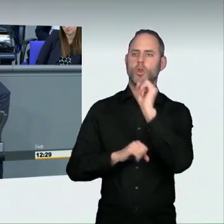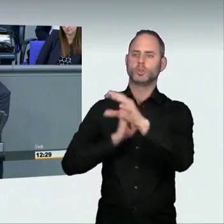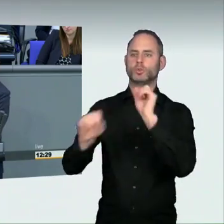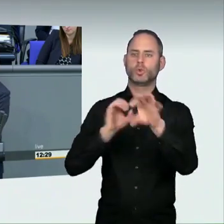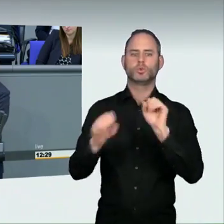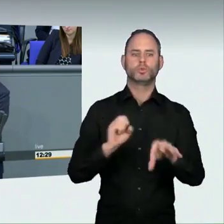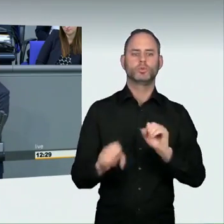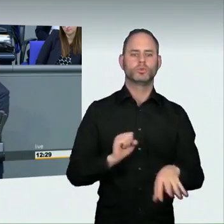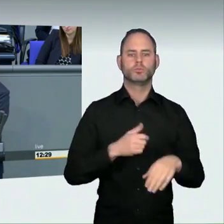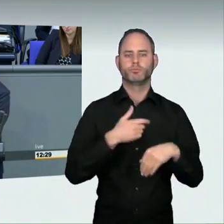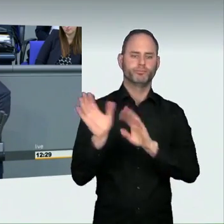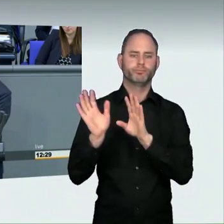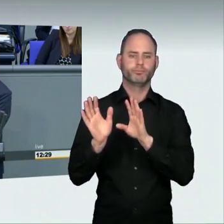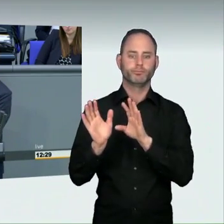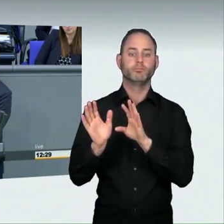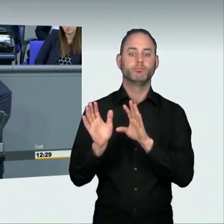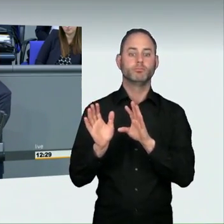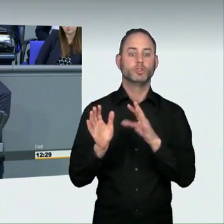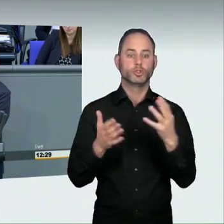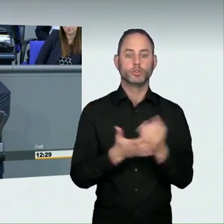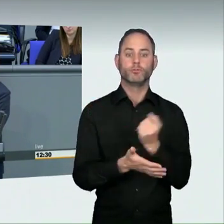als Betongold verkaufen, auch wenn die teure Wärmerückgewinnung